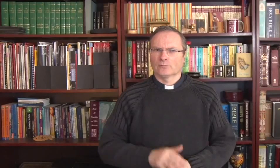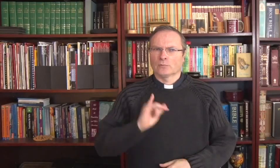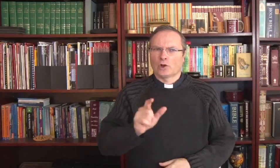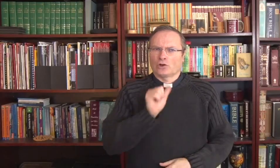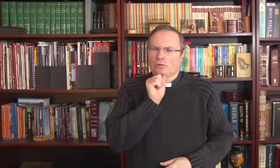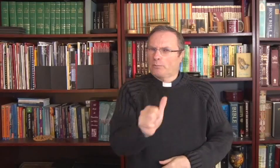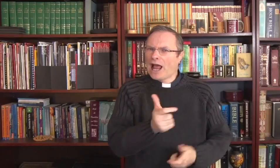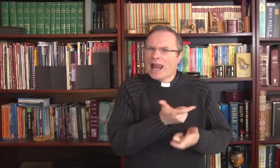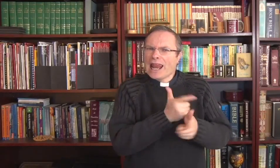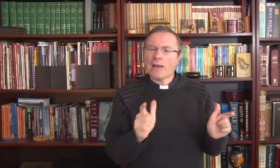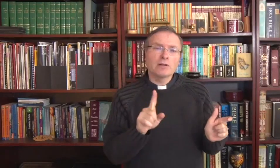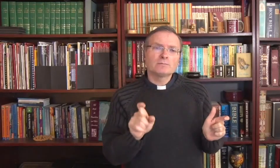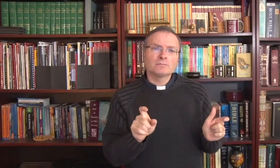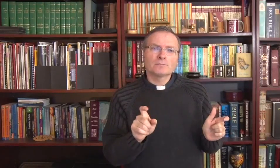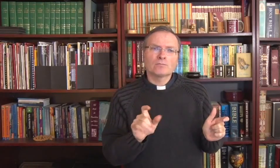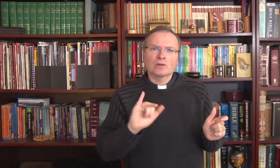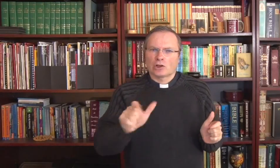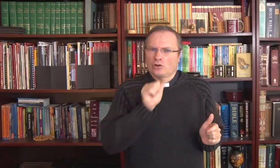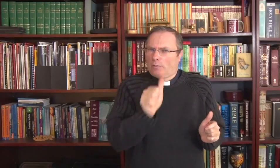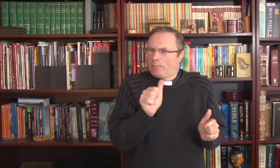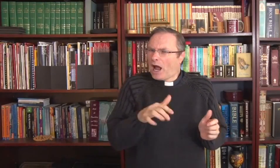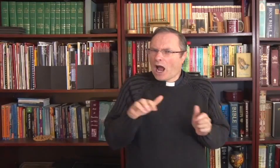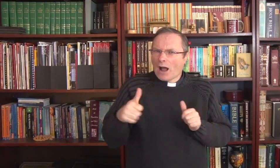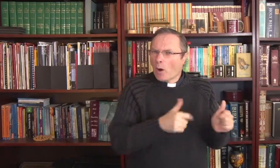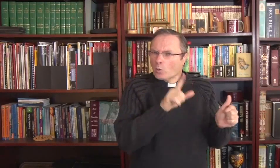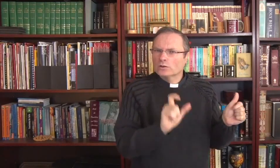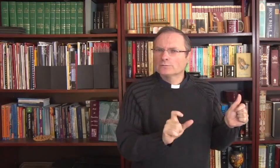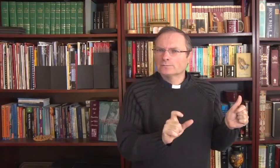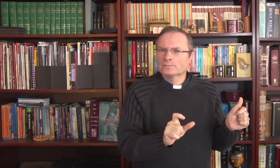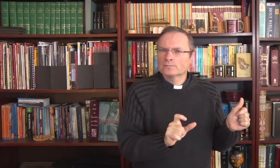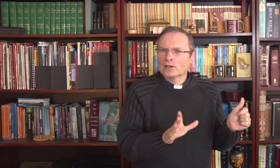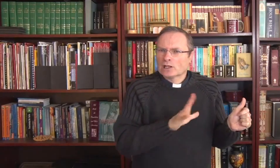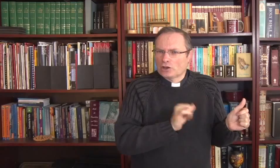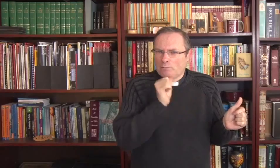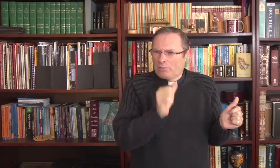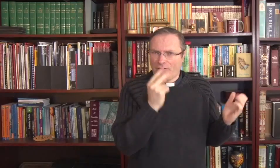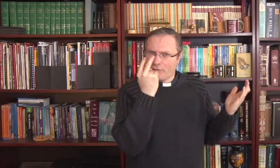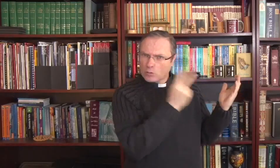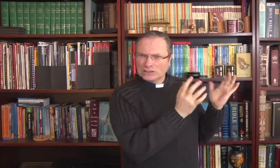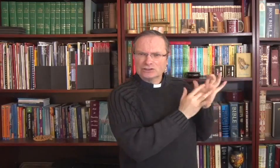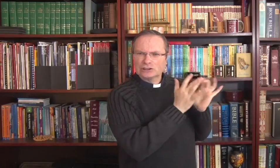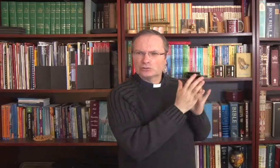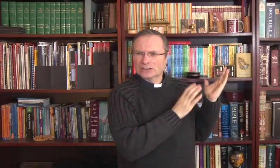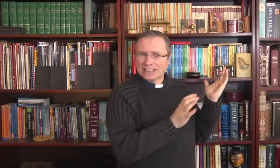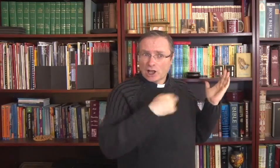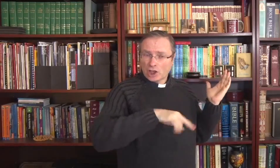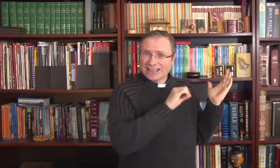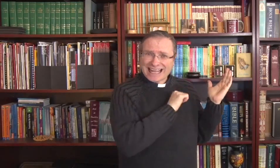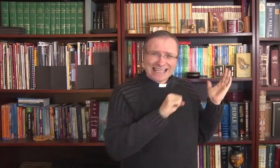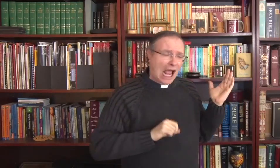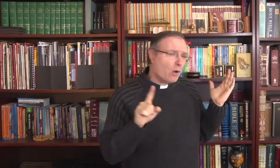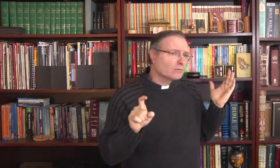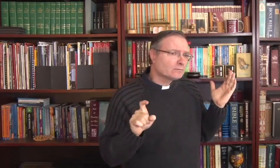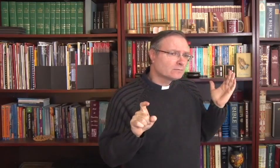Ne suis-je pas libre? Ne suis-je pas apôtre? N’ai-je pas vu Jésus[-Christ] notre Seigneur?